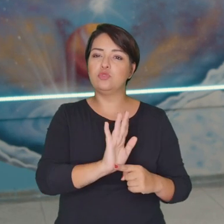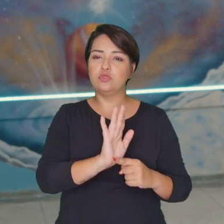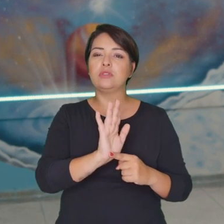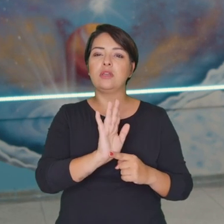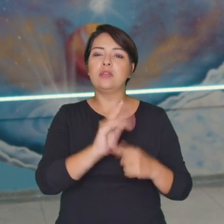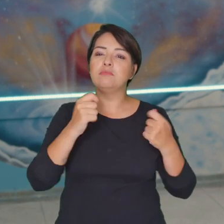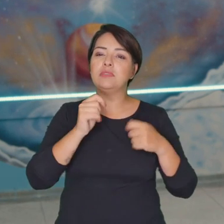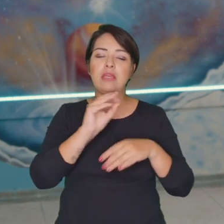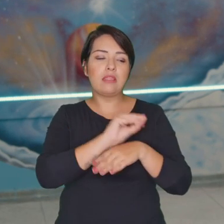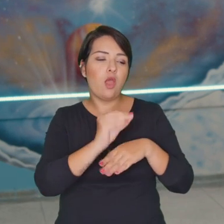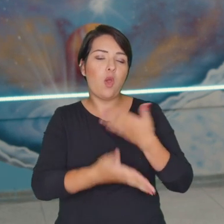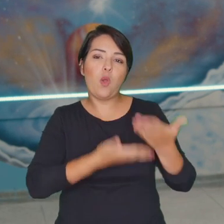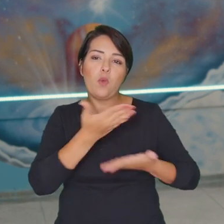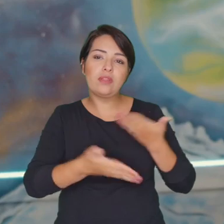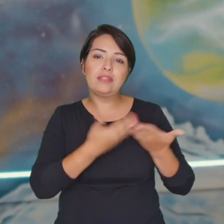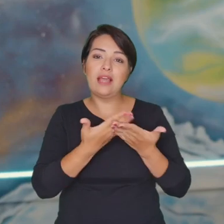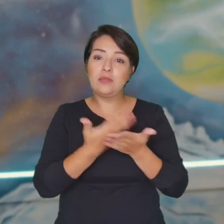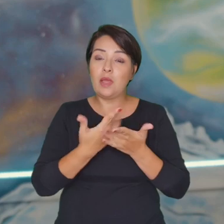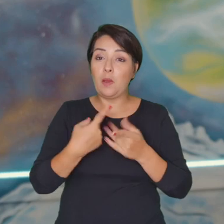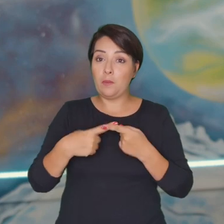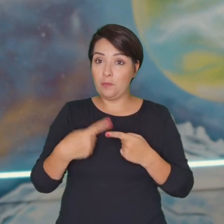Procuraram se interessar mais pela aula, até porque a música trabalha